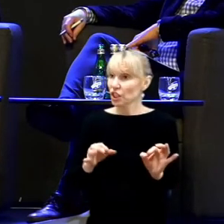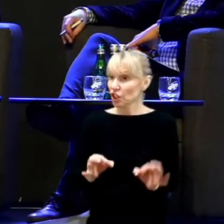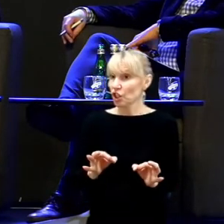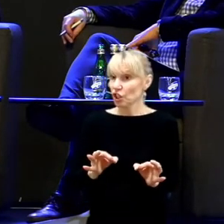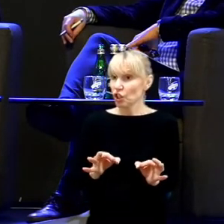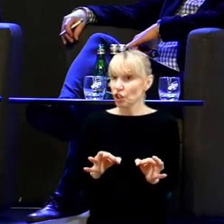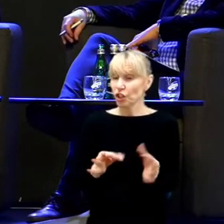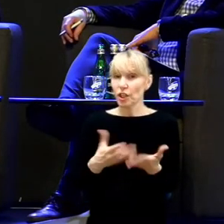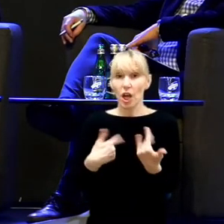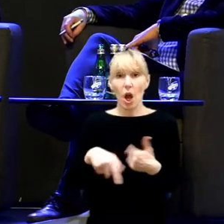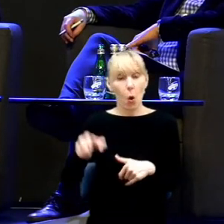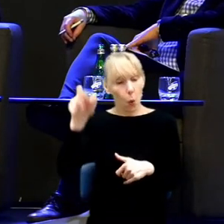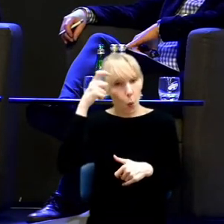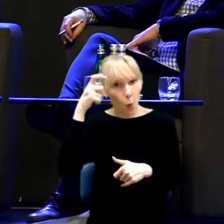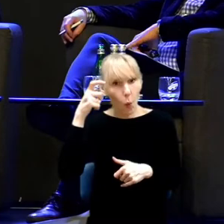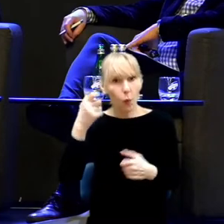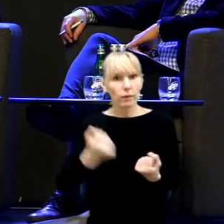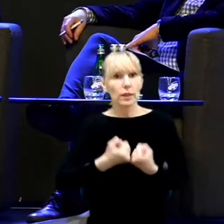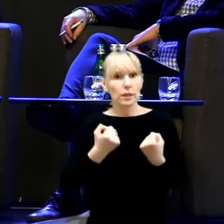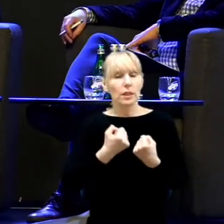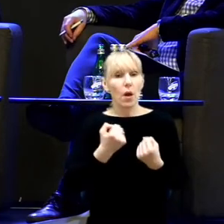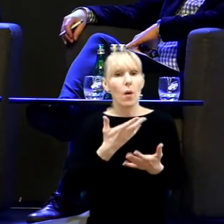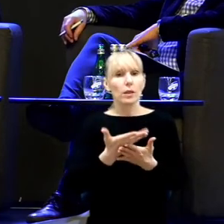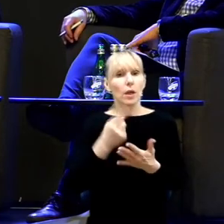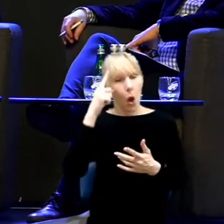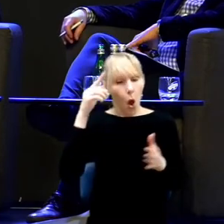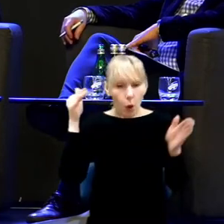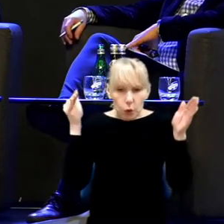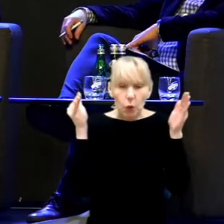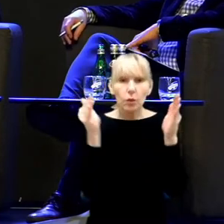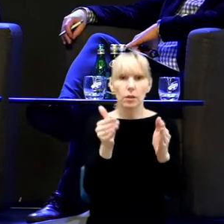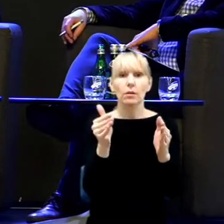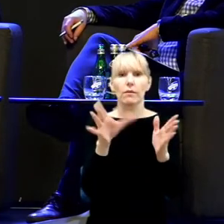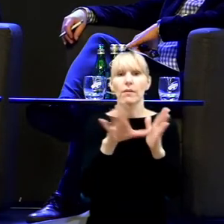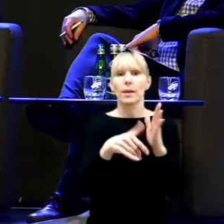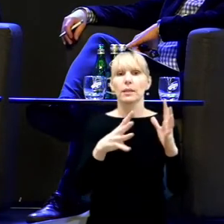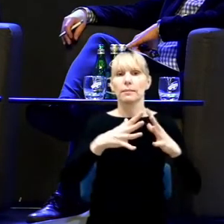napędzającego gospodarkę skoncentrowana w dużych ośrodkach, przy dużych elektrowniach.